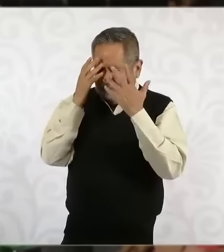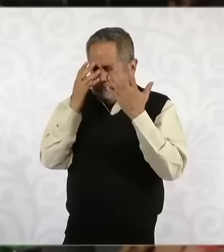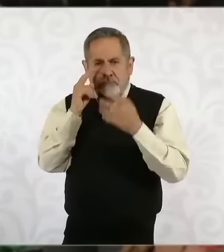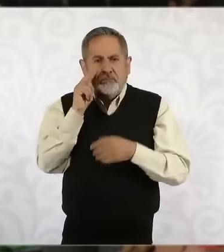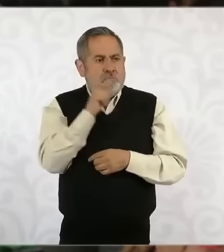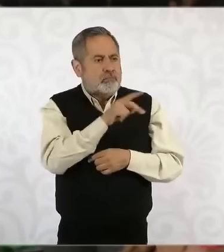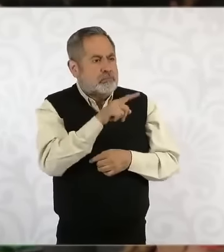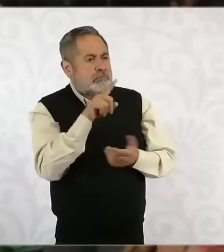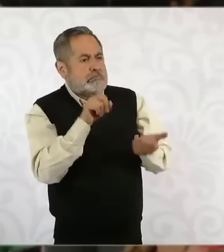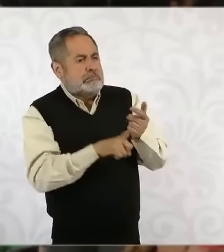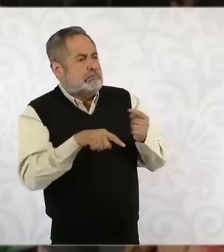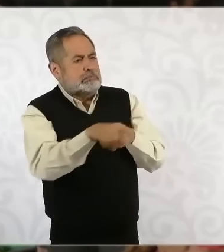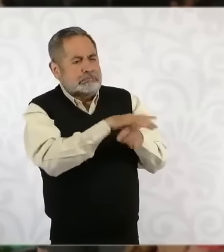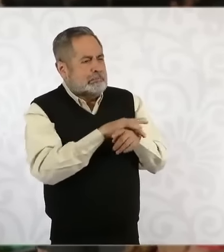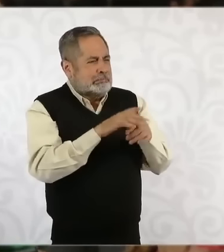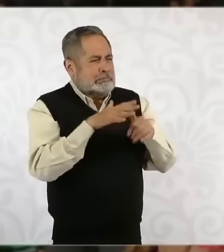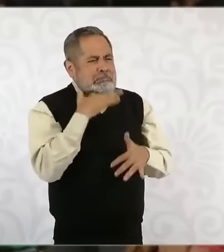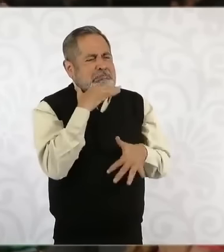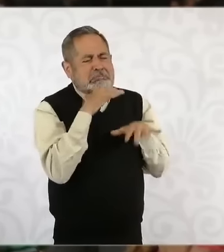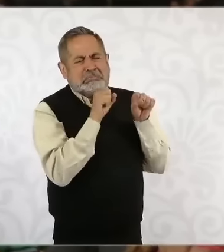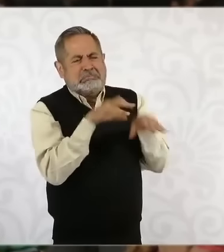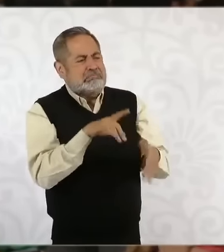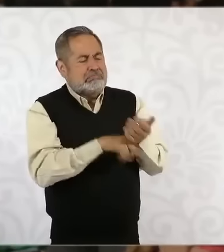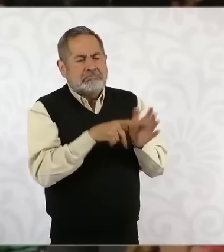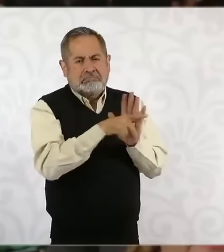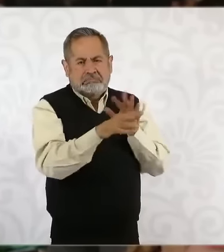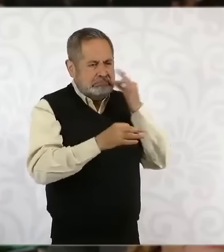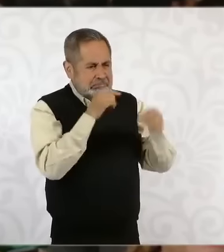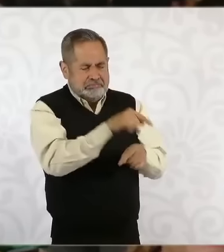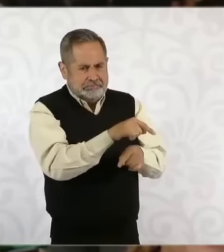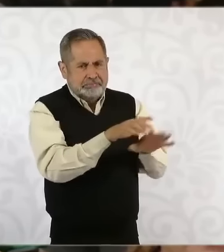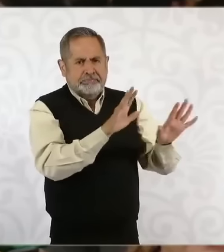en un sector de la prensa en México. Presidenta, le quiero pedir su reflexión